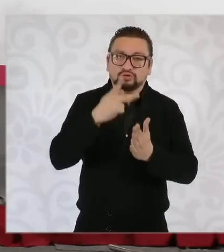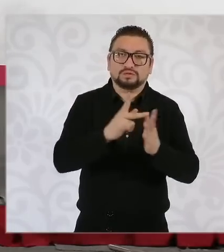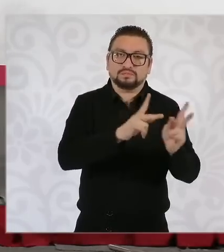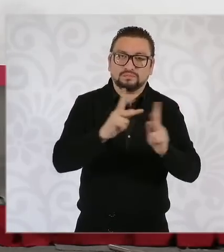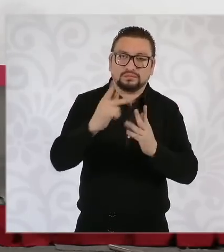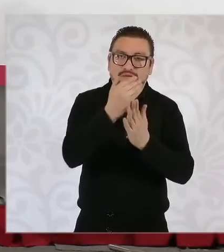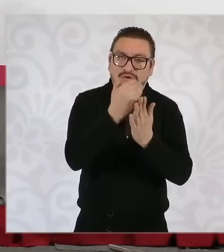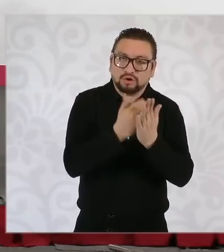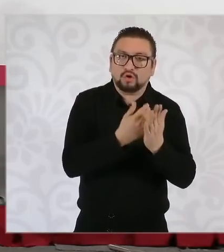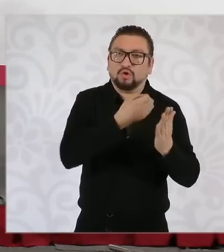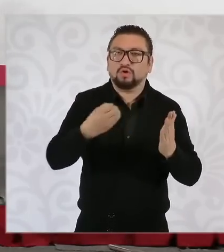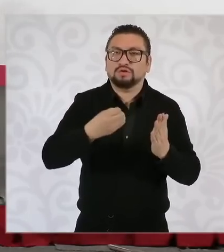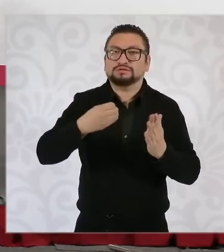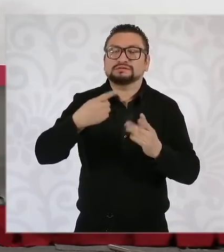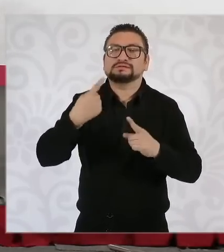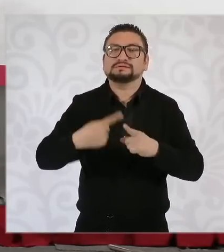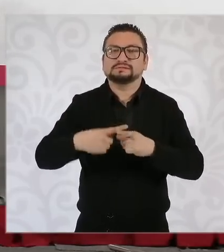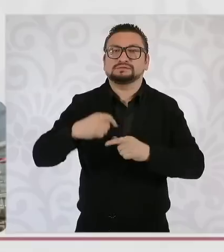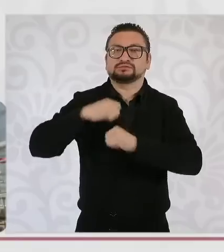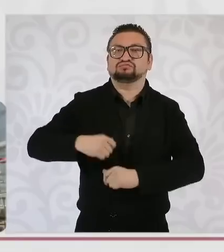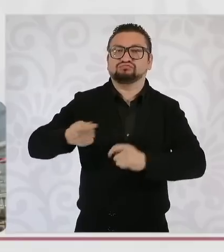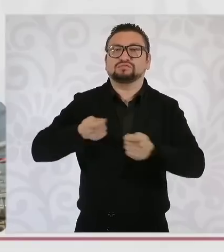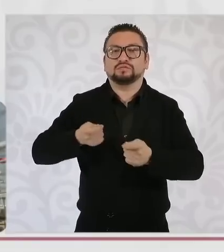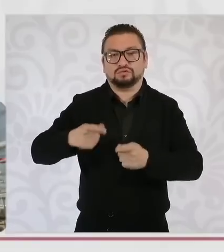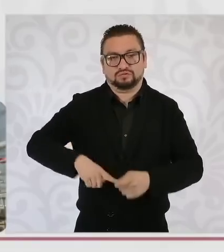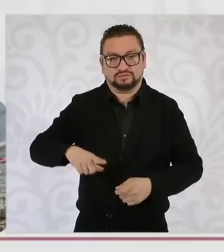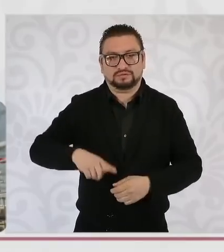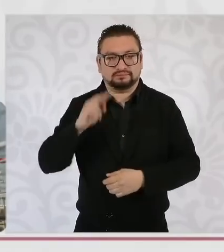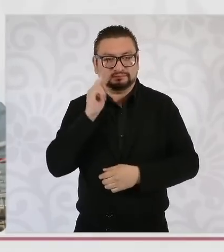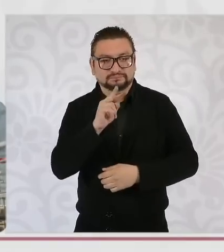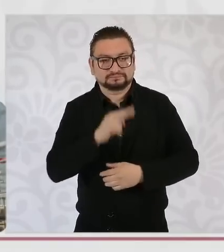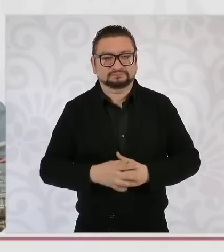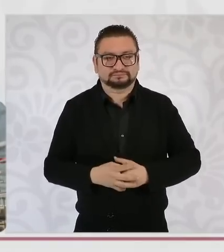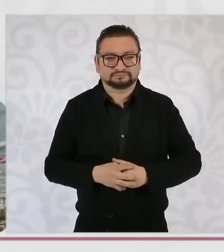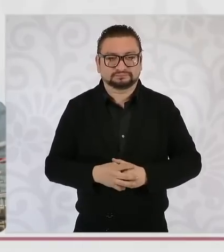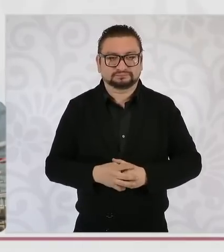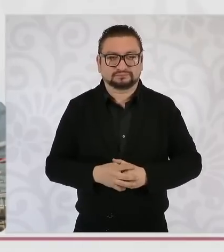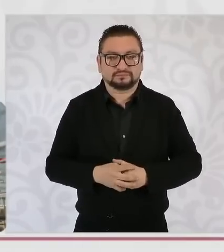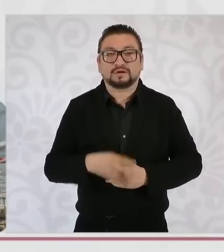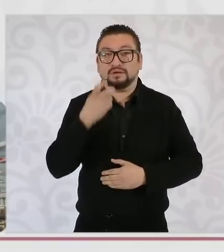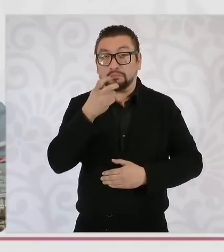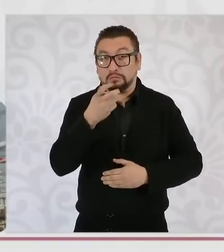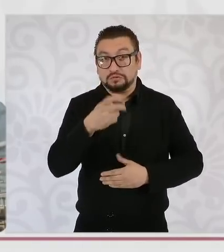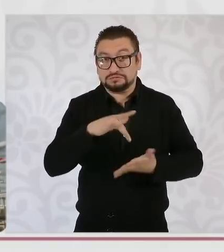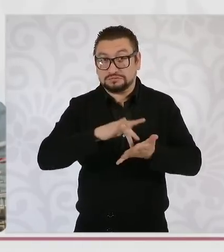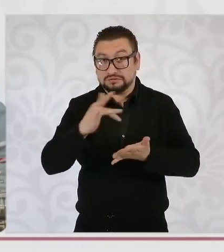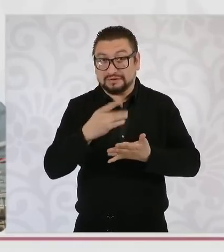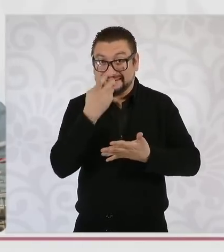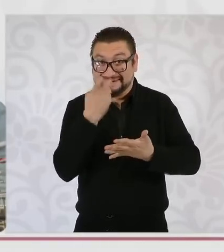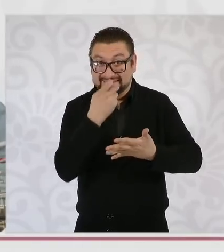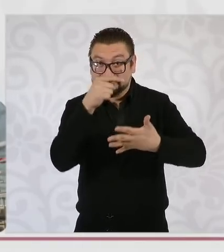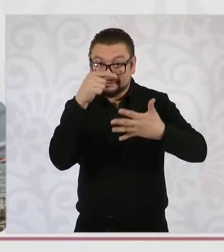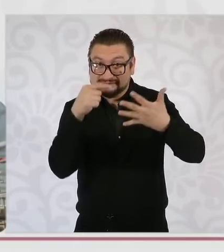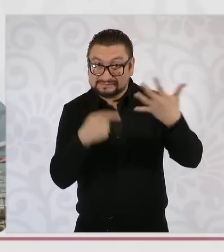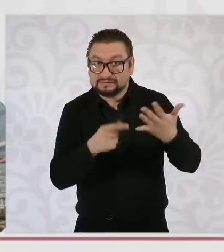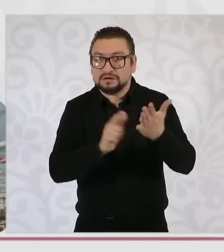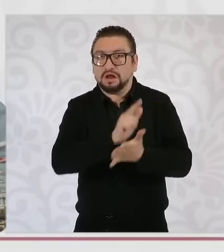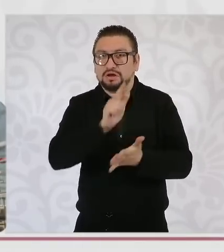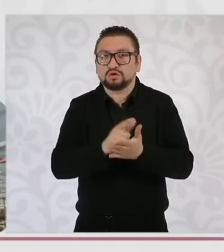el estado gracias a estas modificaciones podremos contar nuevamente con instrumentos de planeación